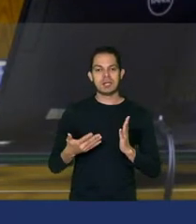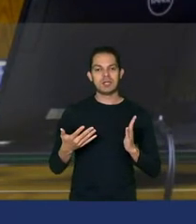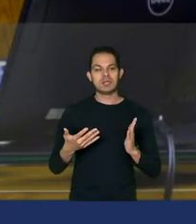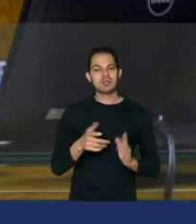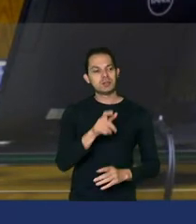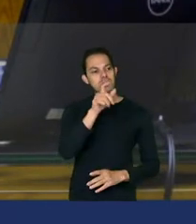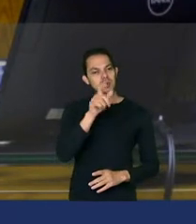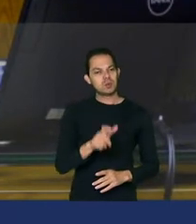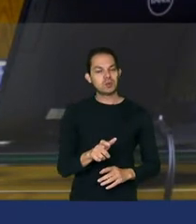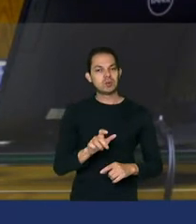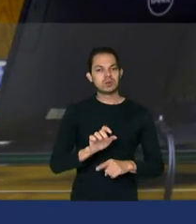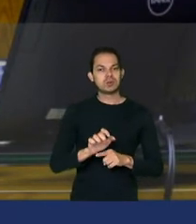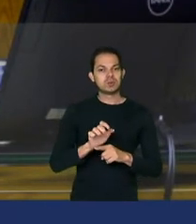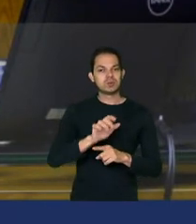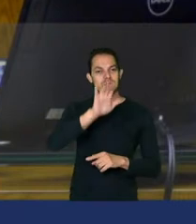DA CÂMARA DOS DEPUTADOS E BRILHANTE AMAZONENSE, QUE